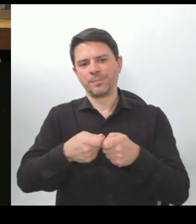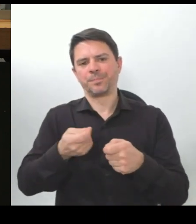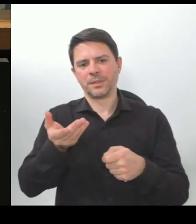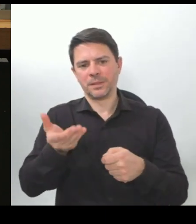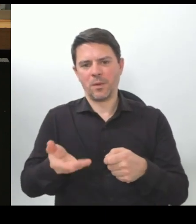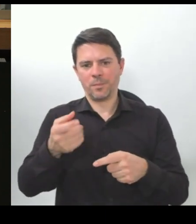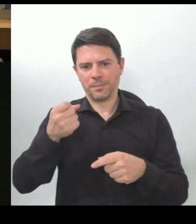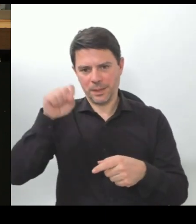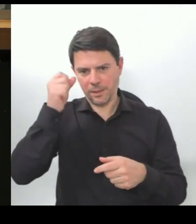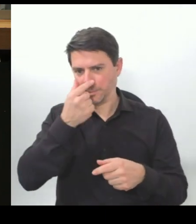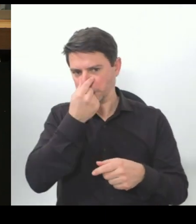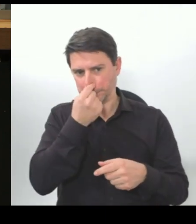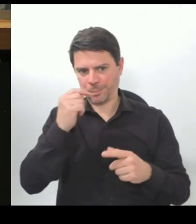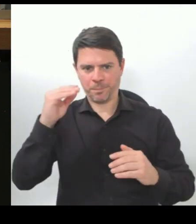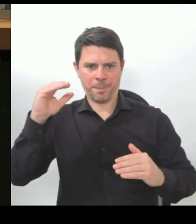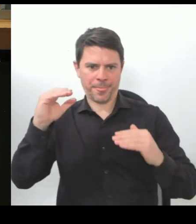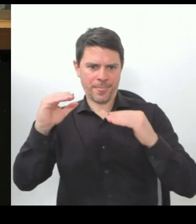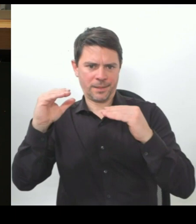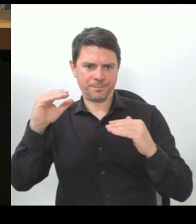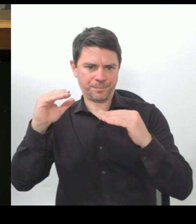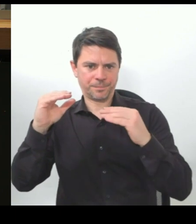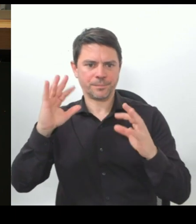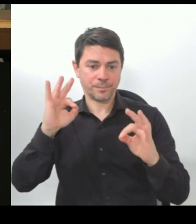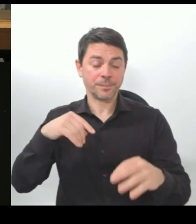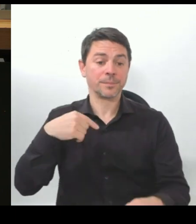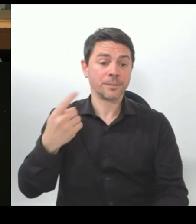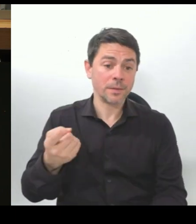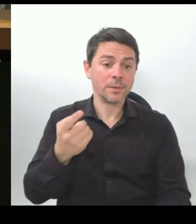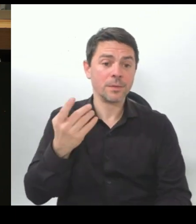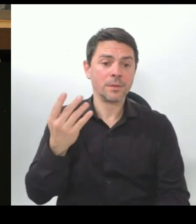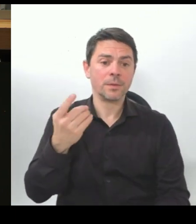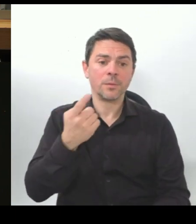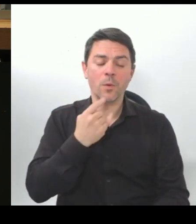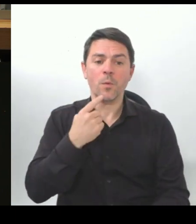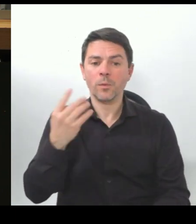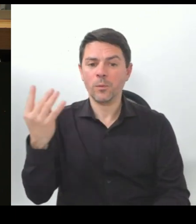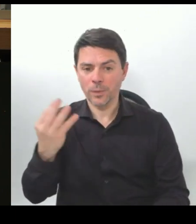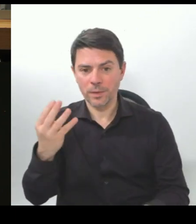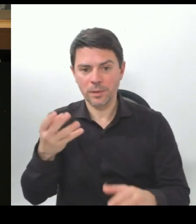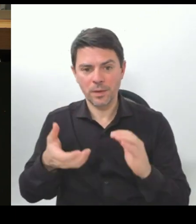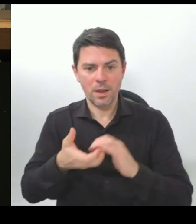anhängig sind die verfassungsgemäß seit der Landes Besoldung in Frage stellen. Und wir haben